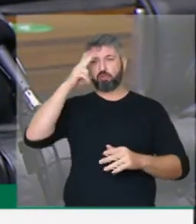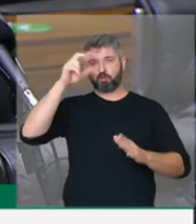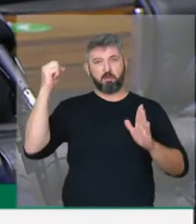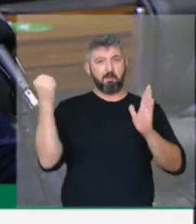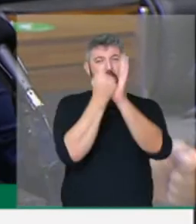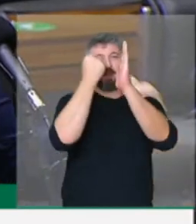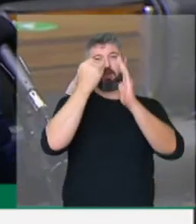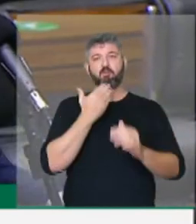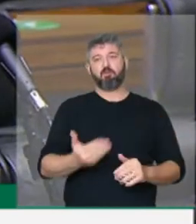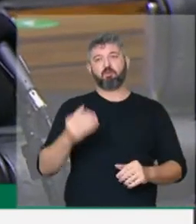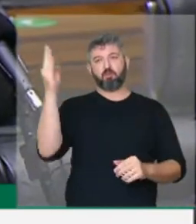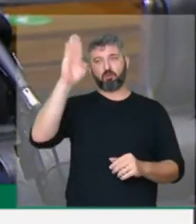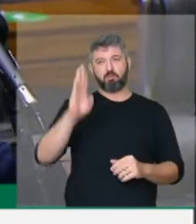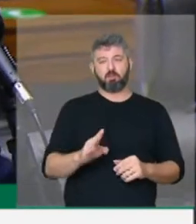CARRERAS. PARA VALORIZAR QUEM MERECE. PARABÉNS AOS